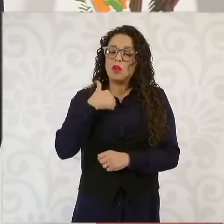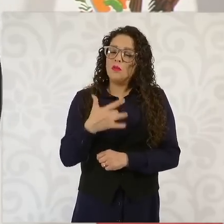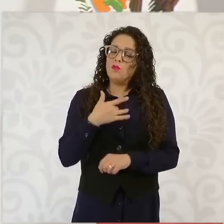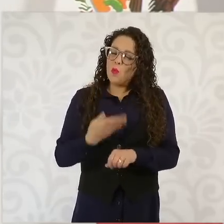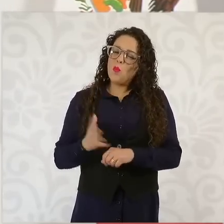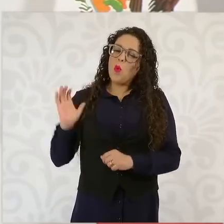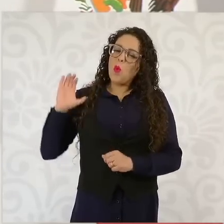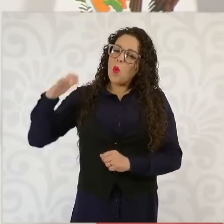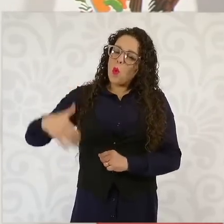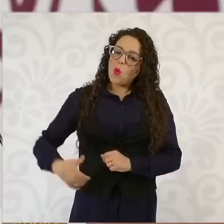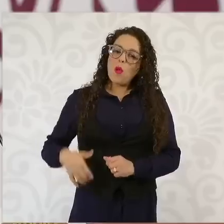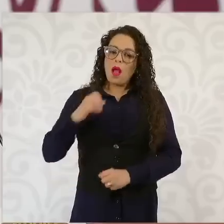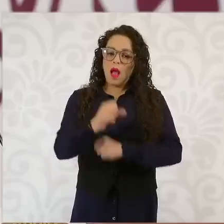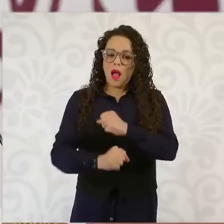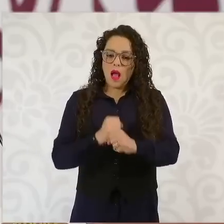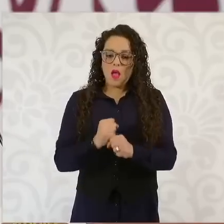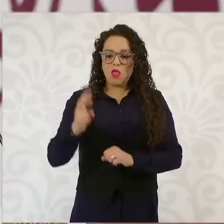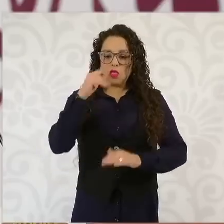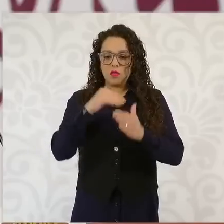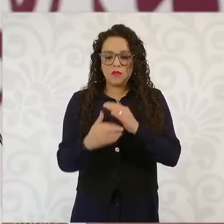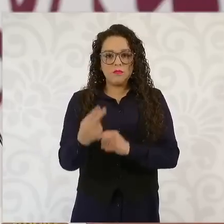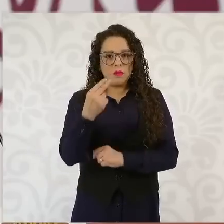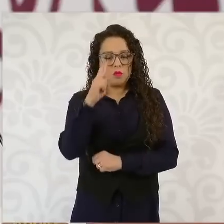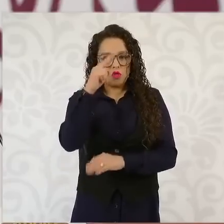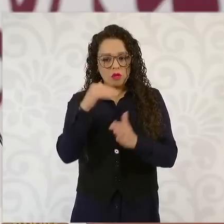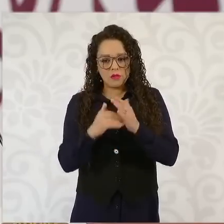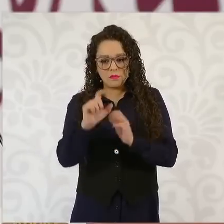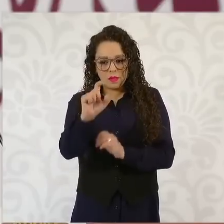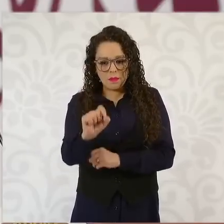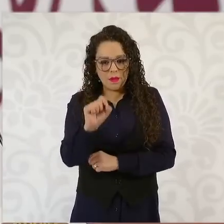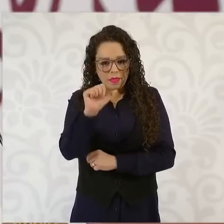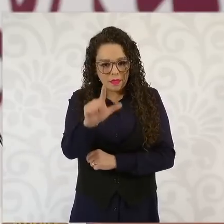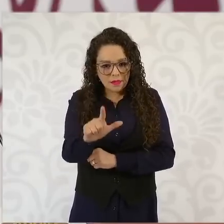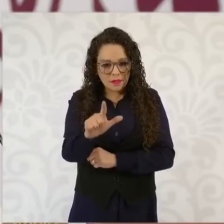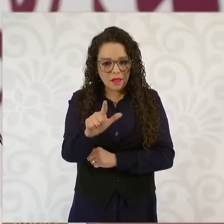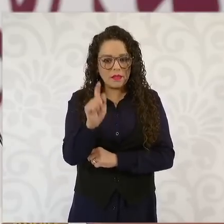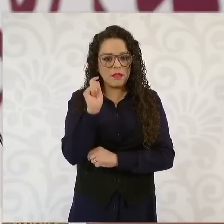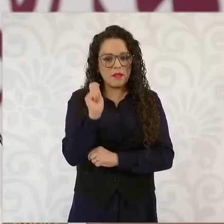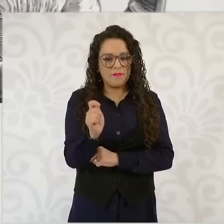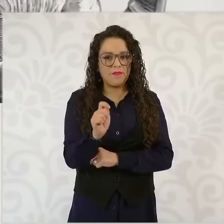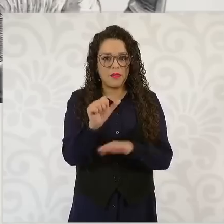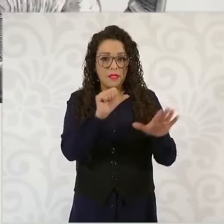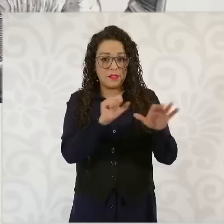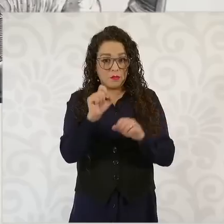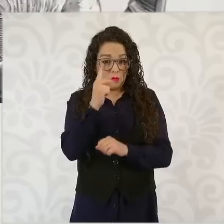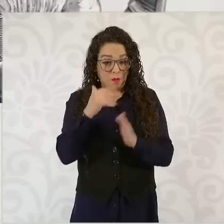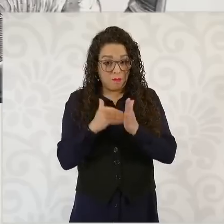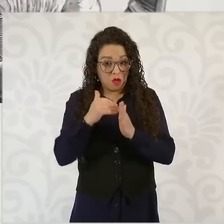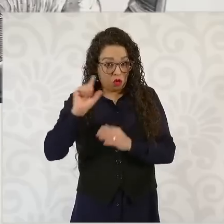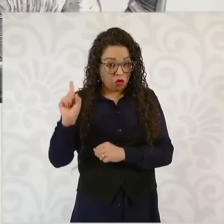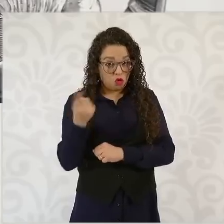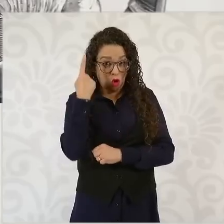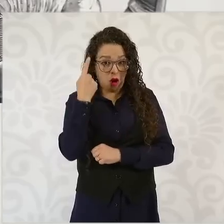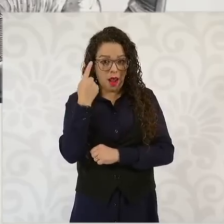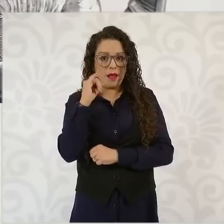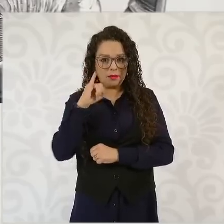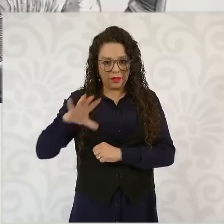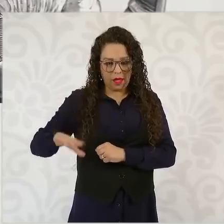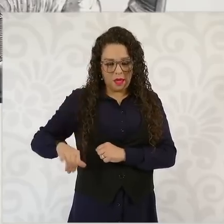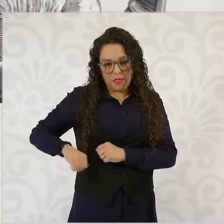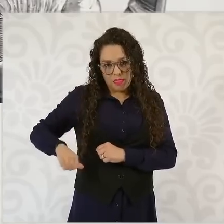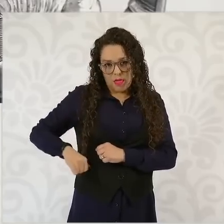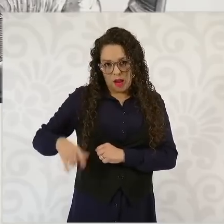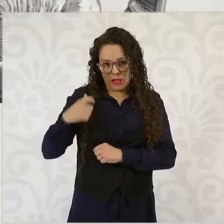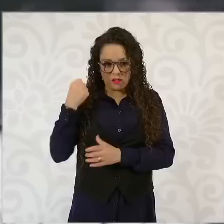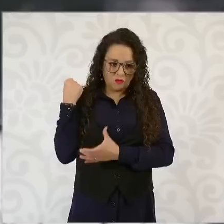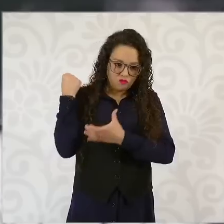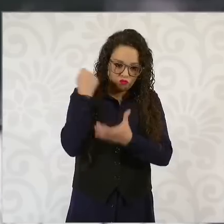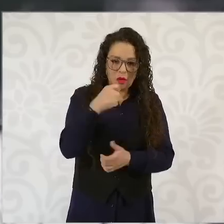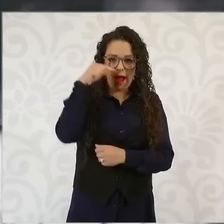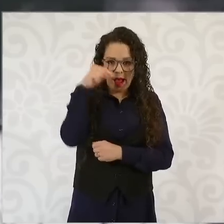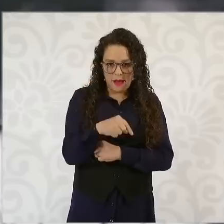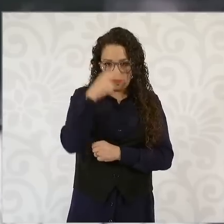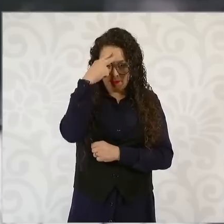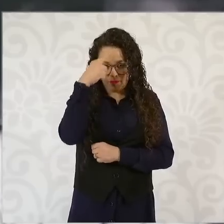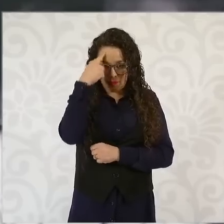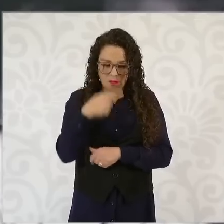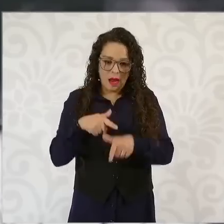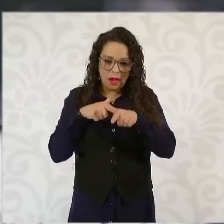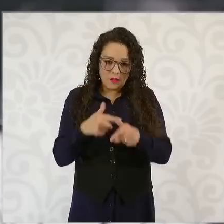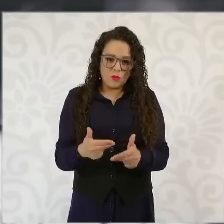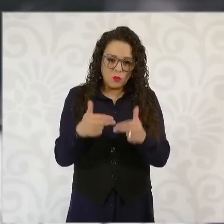2027 mave invertirá 668 millones dólares en país sumando así una inversión total de más de 1145